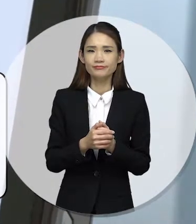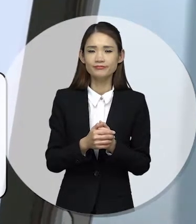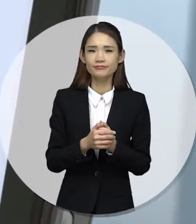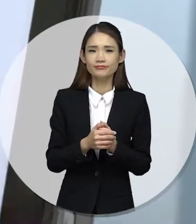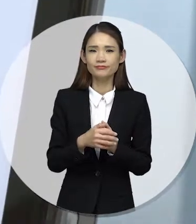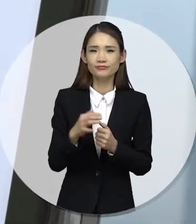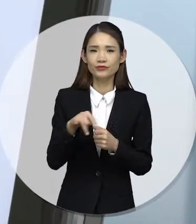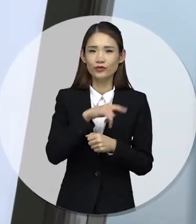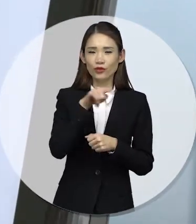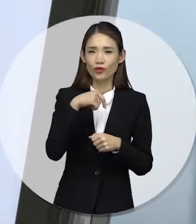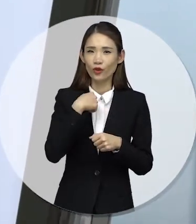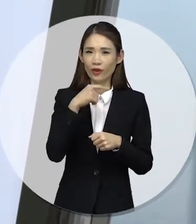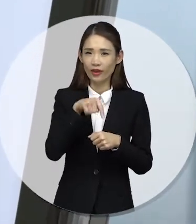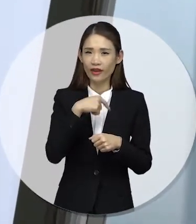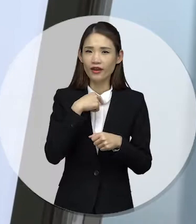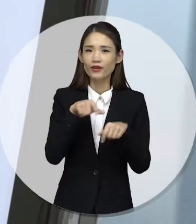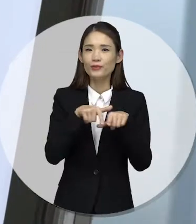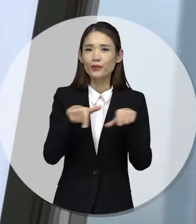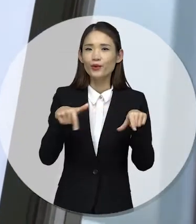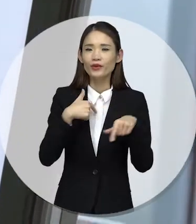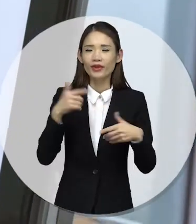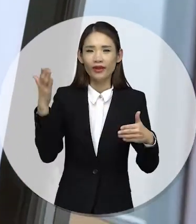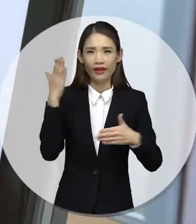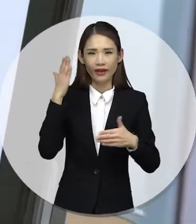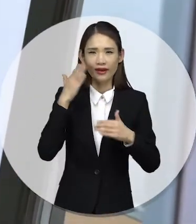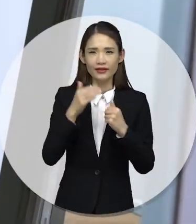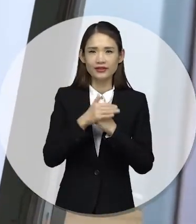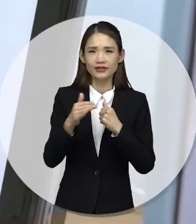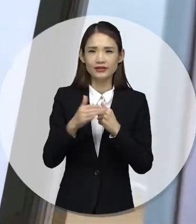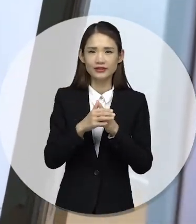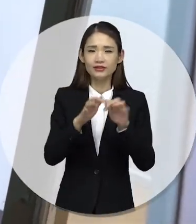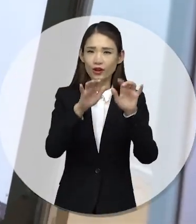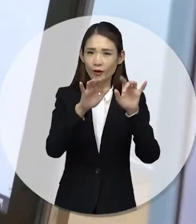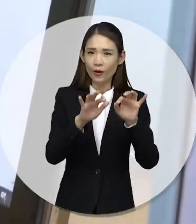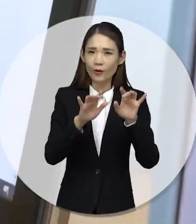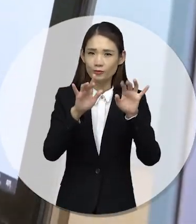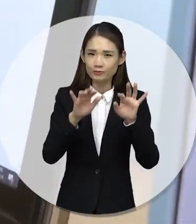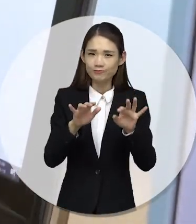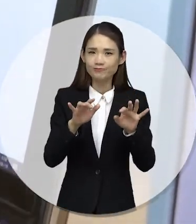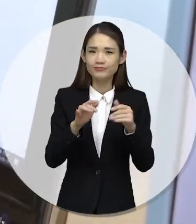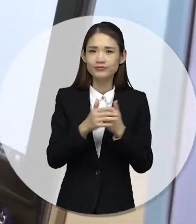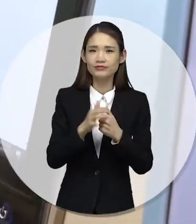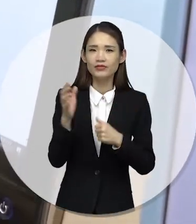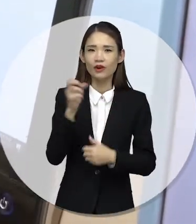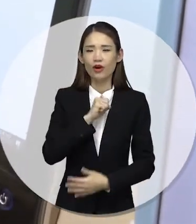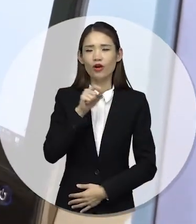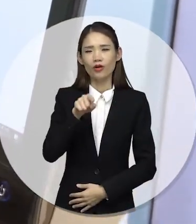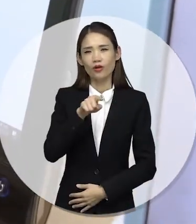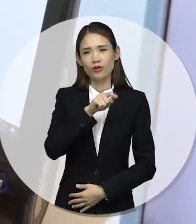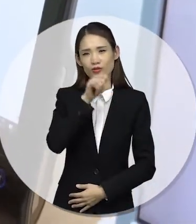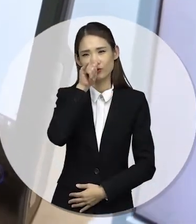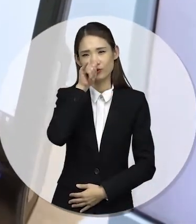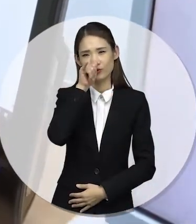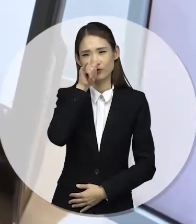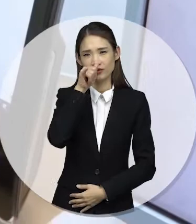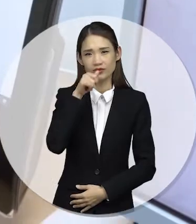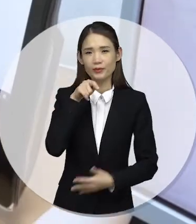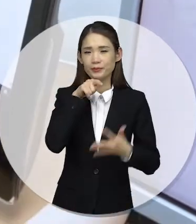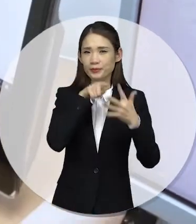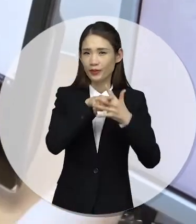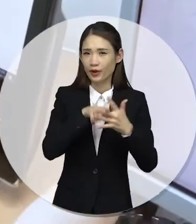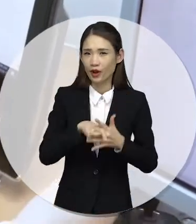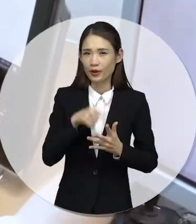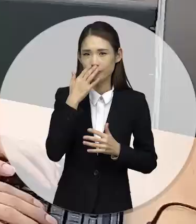김한솔 : 그러니까 여기에서 내가 보통 학생이니까, 여기에서 검색해서 ‘아~ 이런 것들이 있는구나’를 파악할 수가 있지.